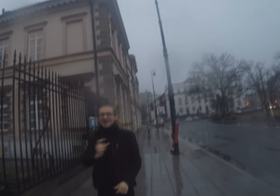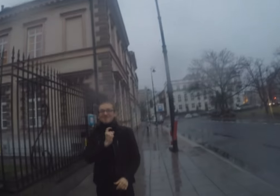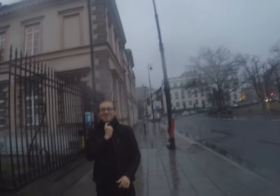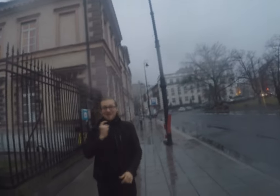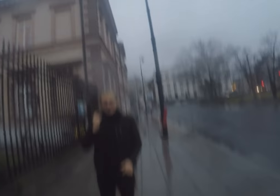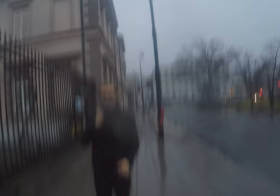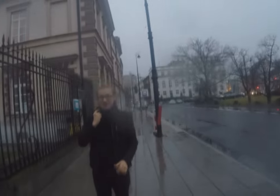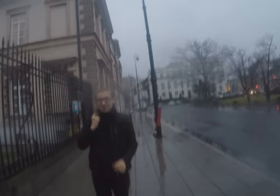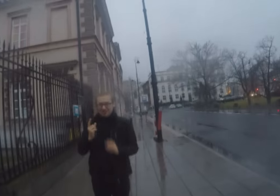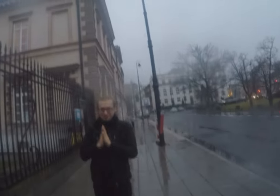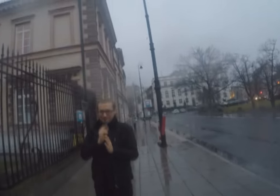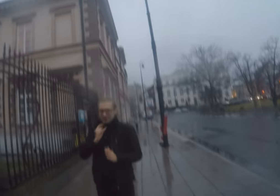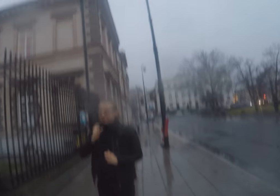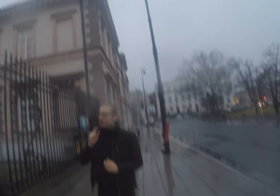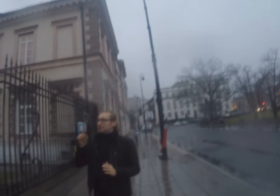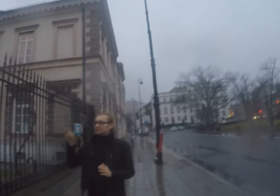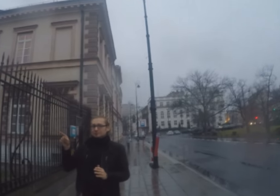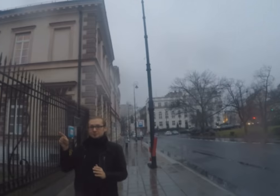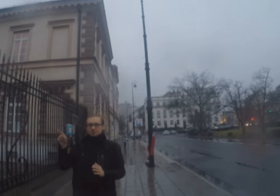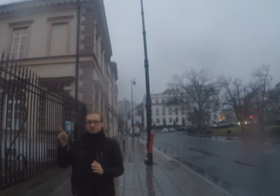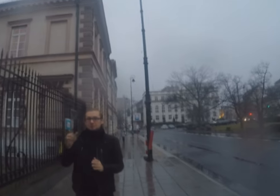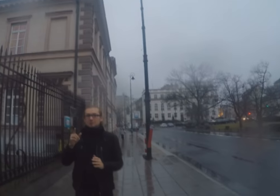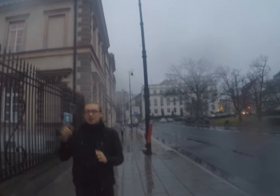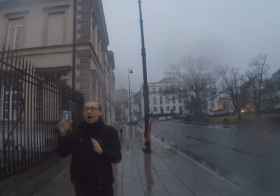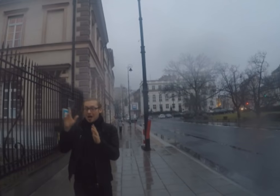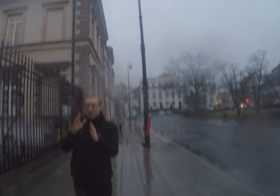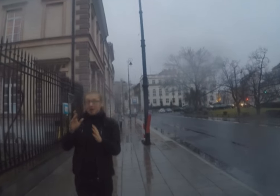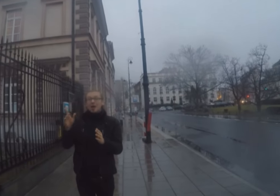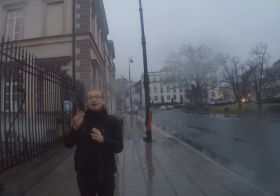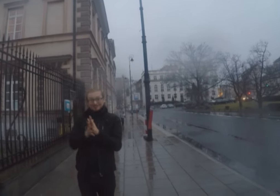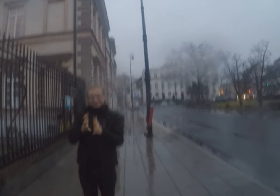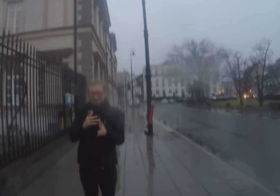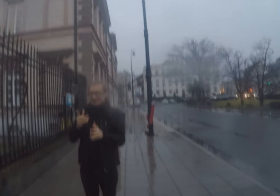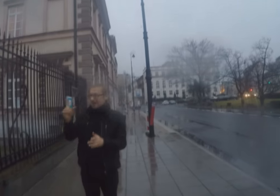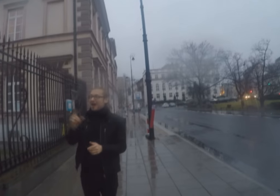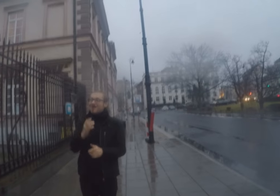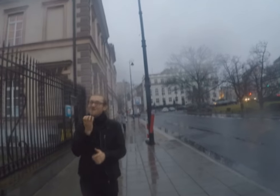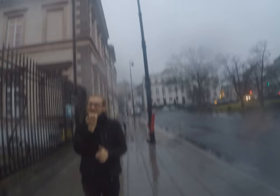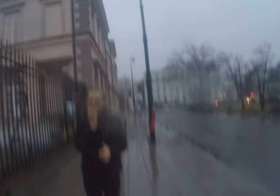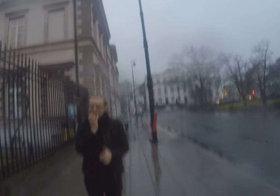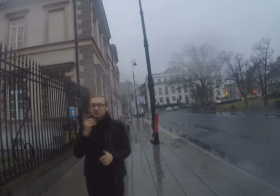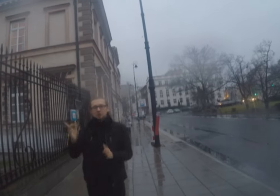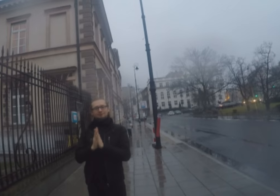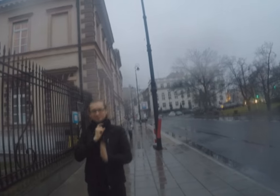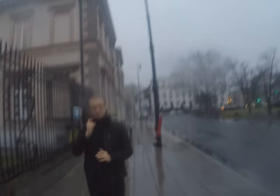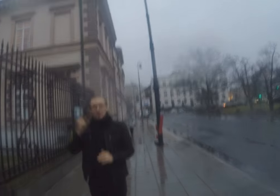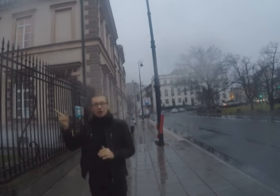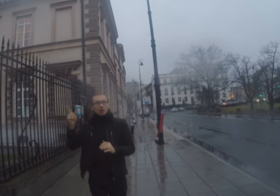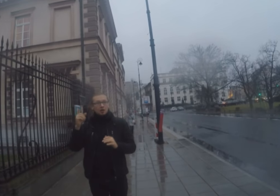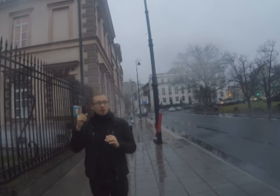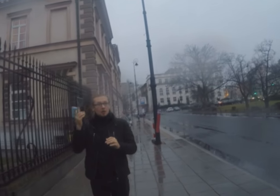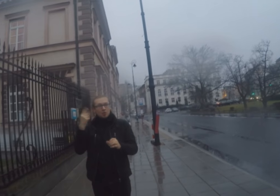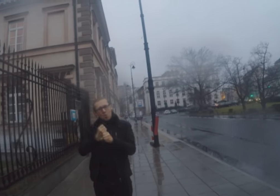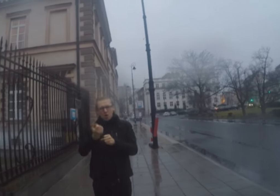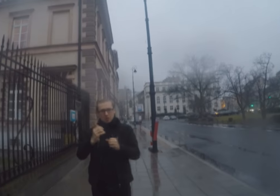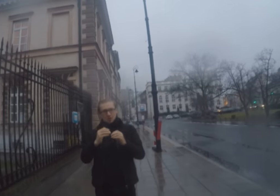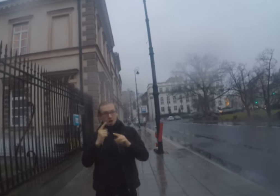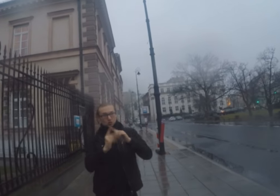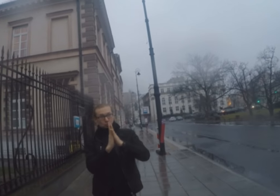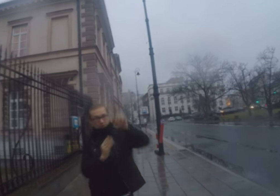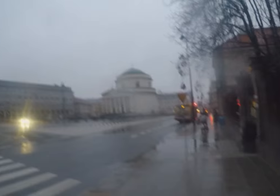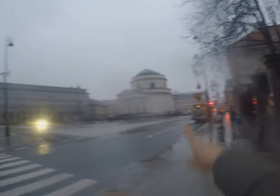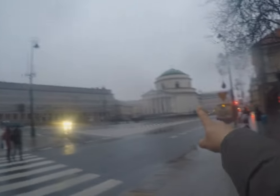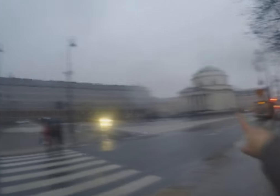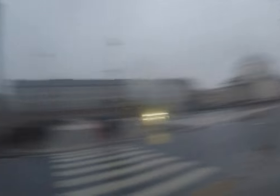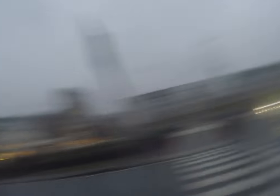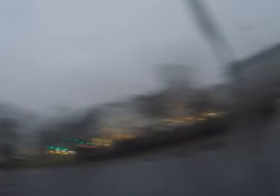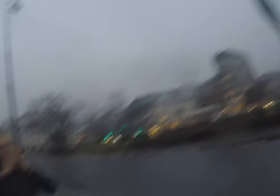Diese ist der Priester Jakub Falkowski. Er arbeitete da drüben in der Kirche.